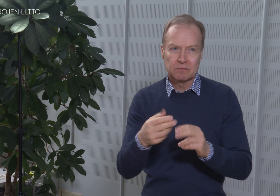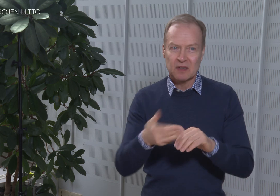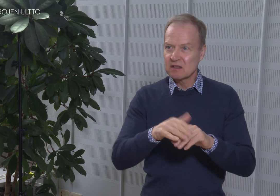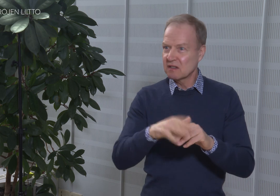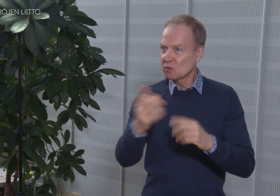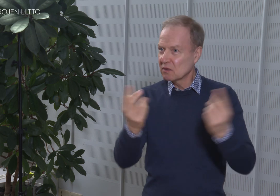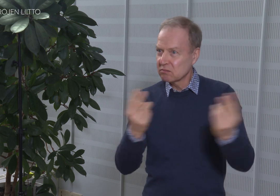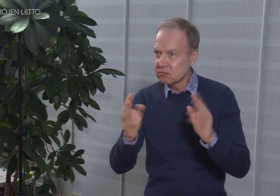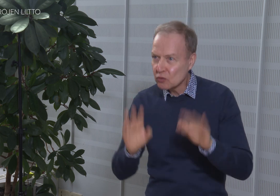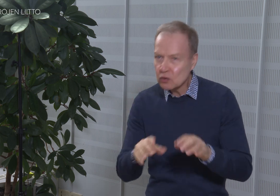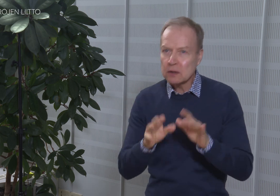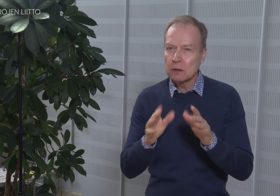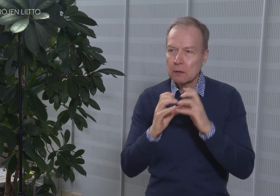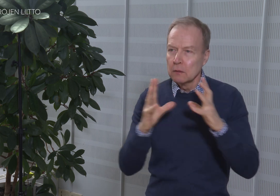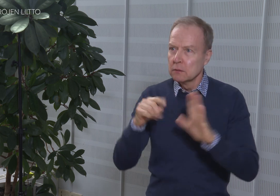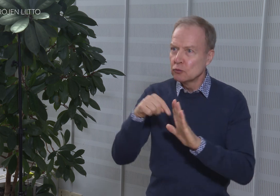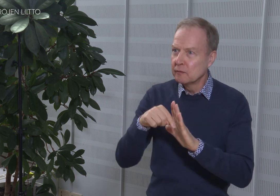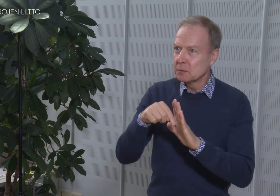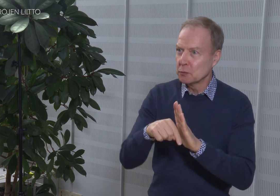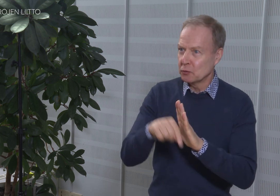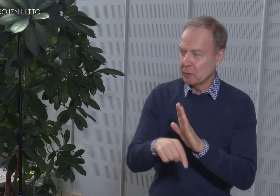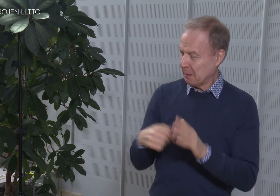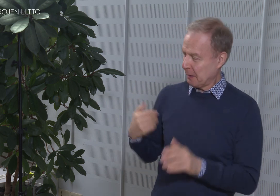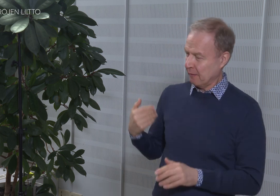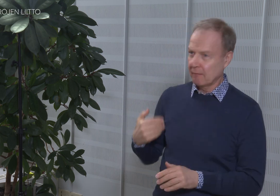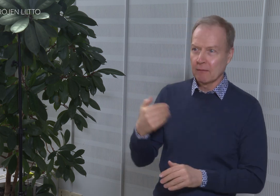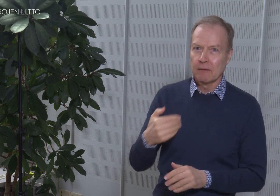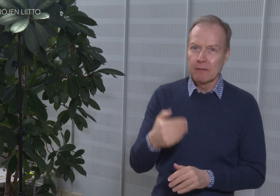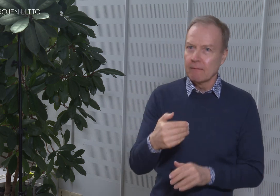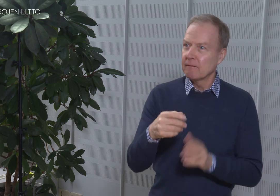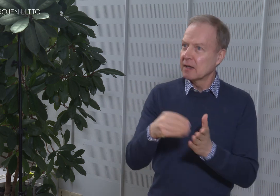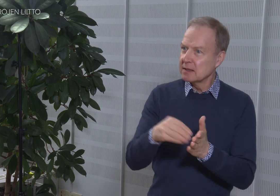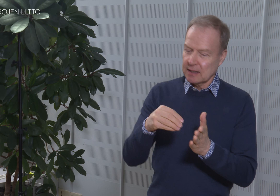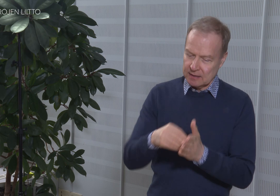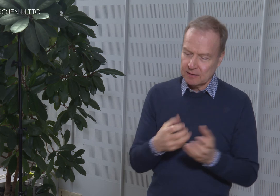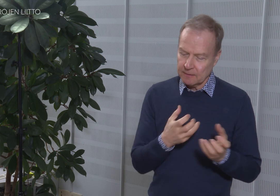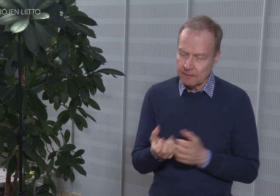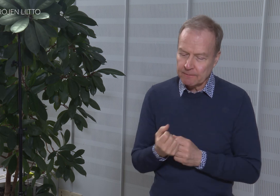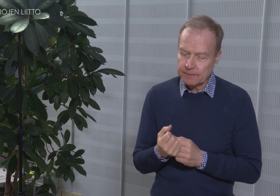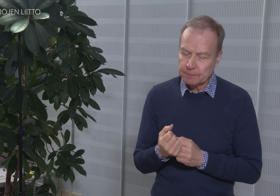mitä totuus- ja sovintoprosessi oikein on, minkä myötä olemme päässeet - etenemään koko ajan syvemmälle aiheeseen.